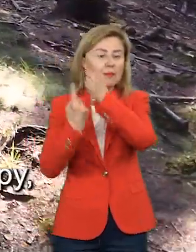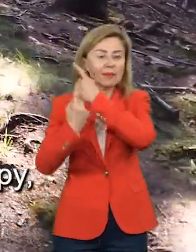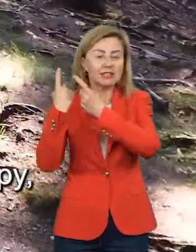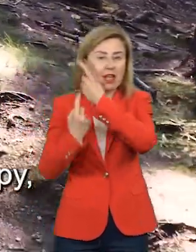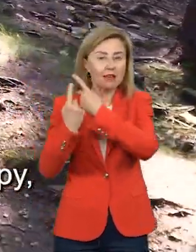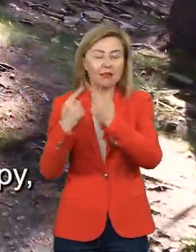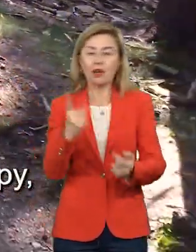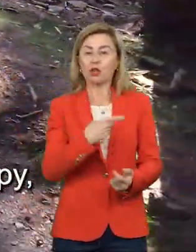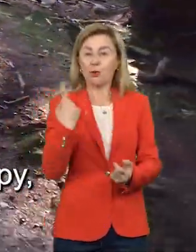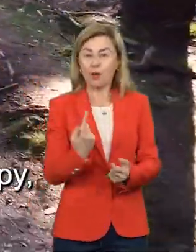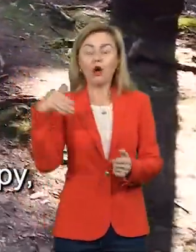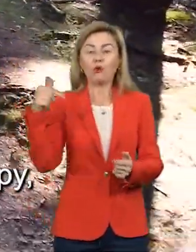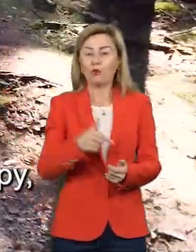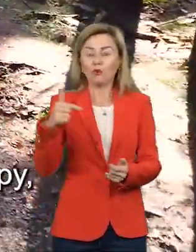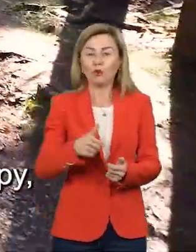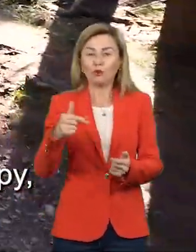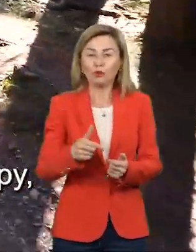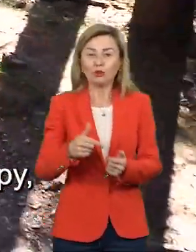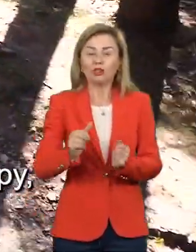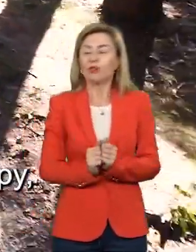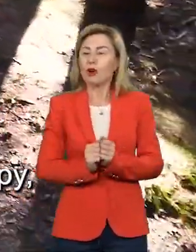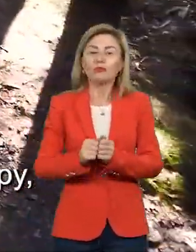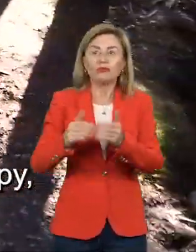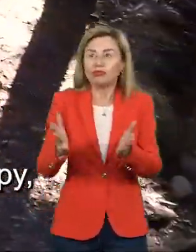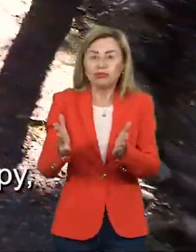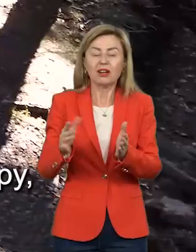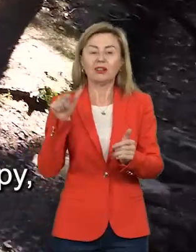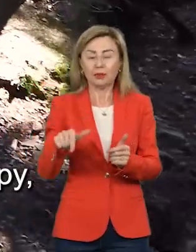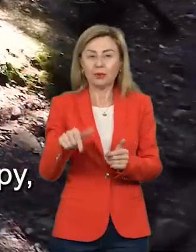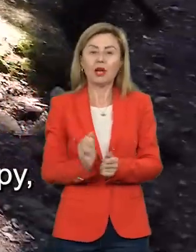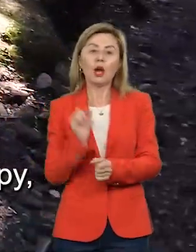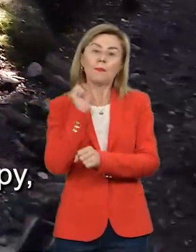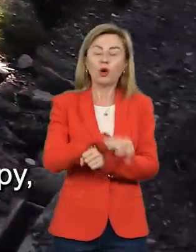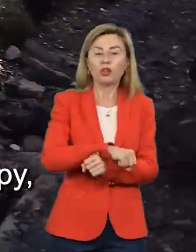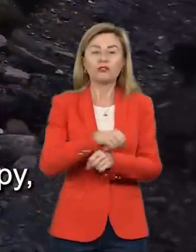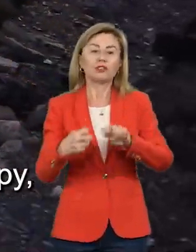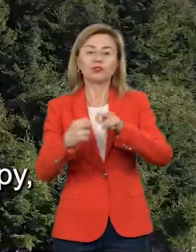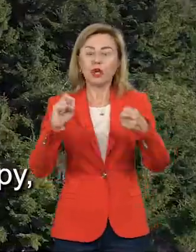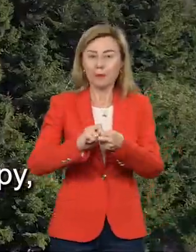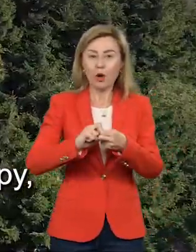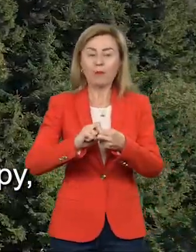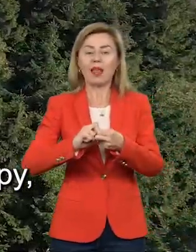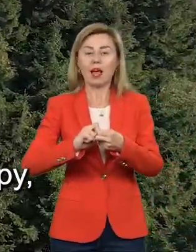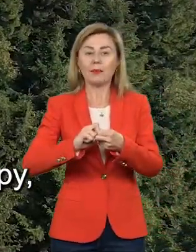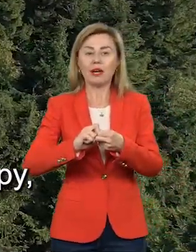To my musimy być dostępni dla gór, czyli łamać te stereotypy, które dyskwalifikują nas jako turystów górskich.